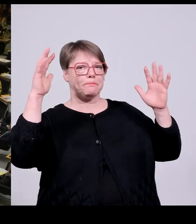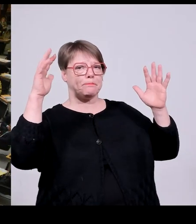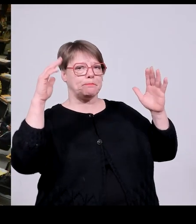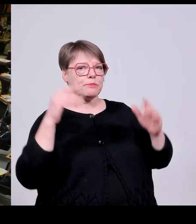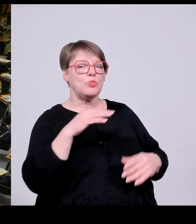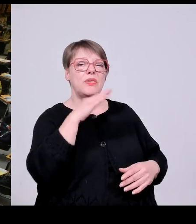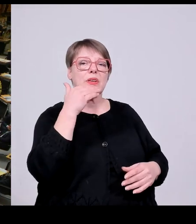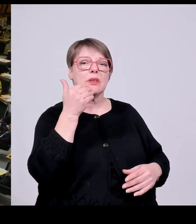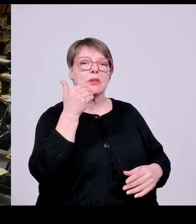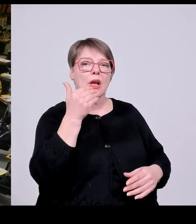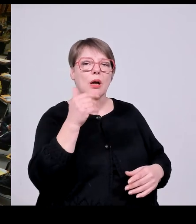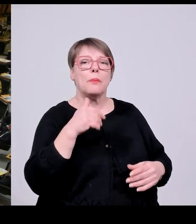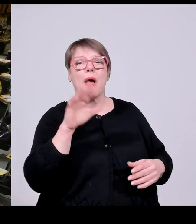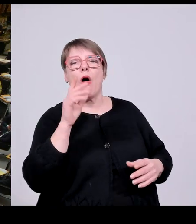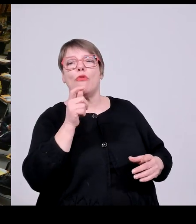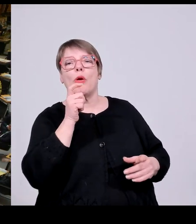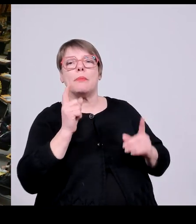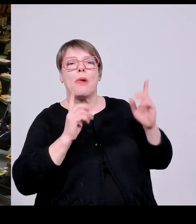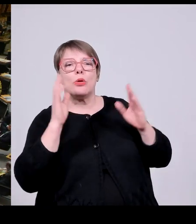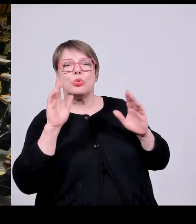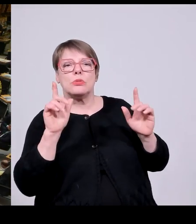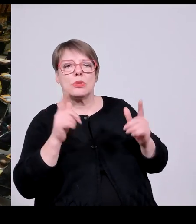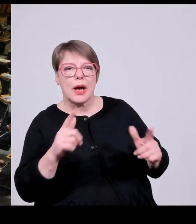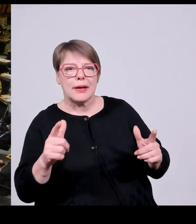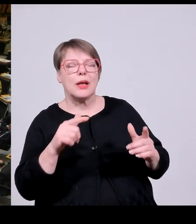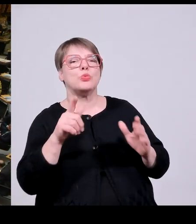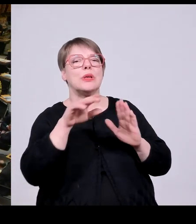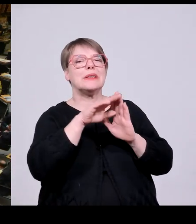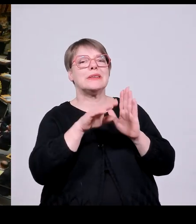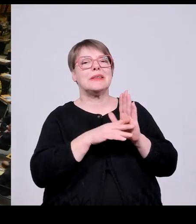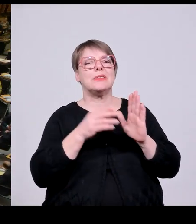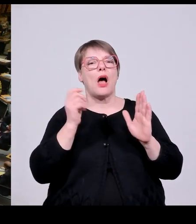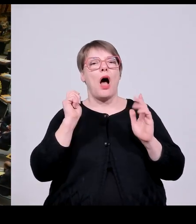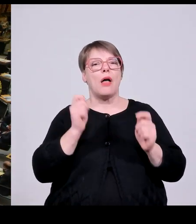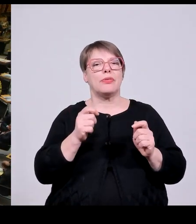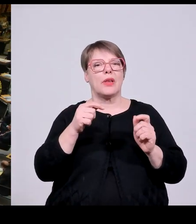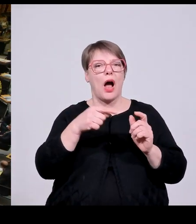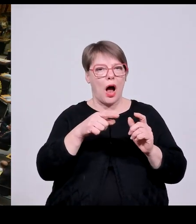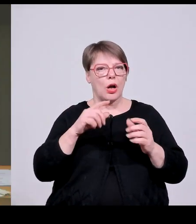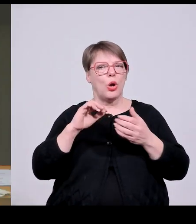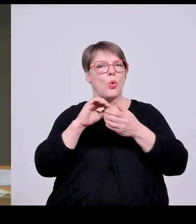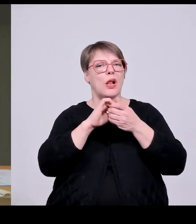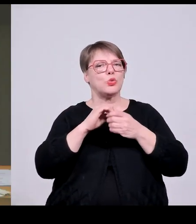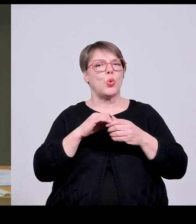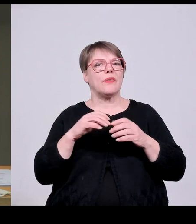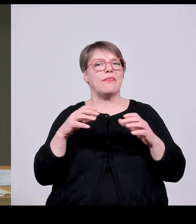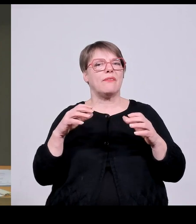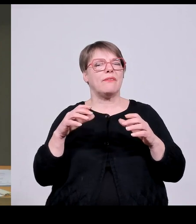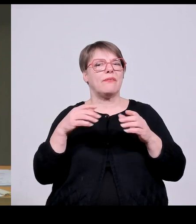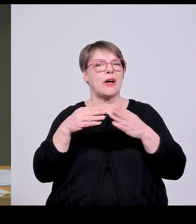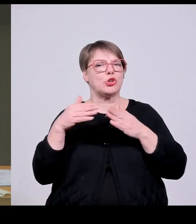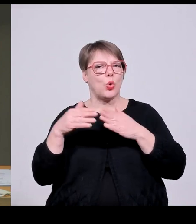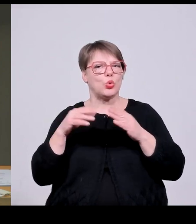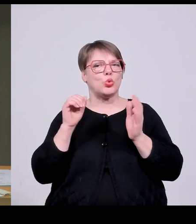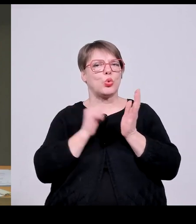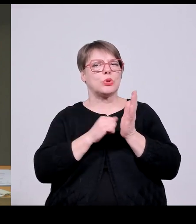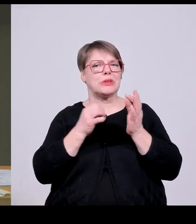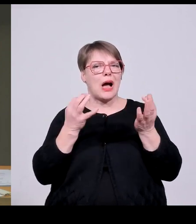FDP- und AfD-Fraktion. Enthaltungen gibt es keine, damit ist der Gesetzesantrag angenommen. Ich